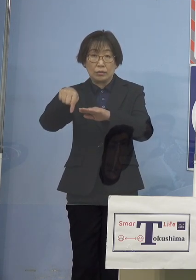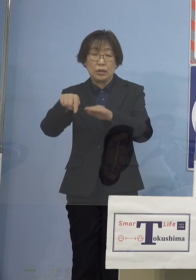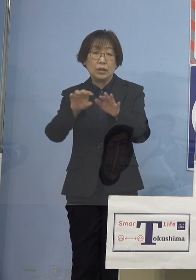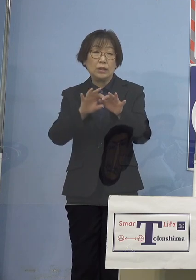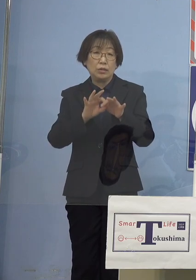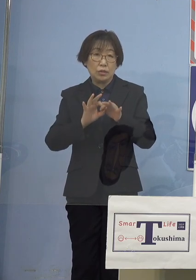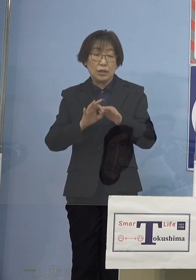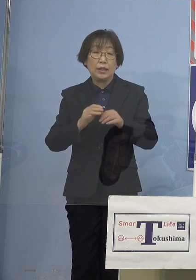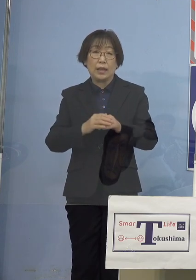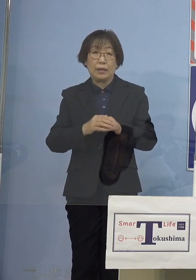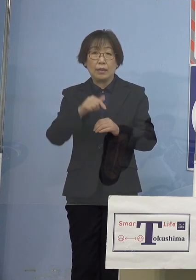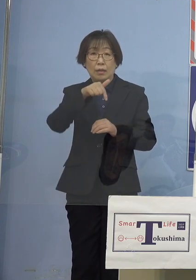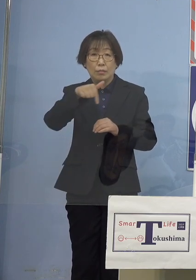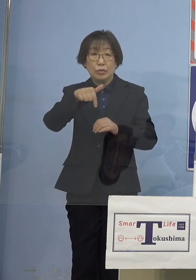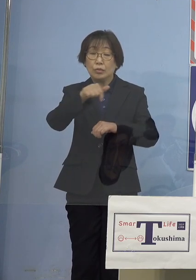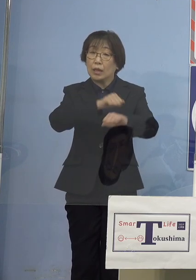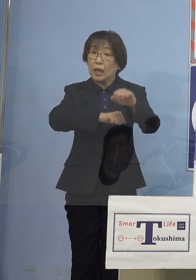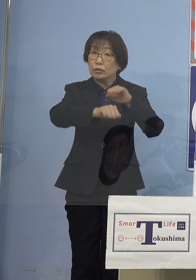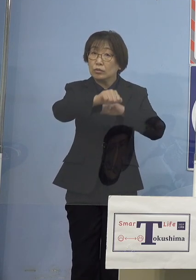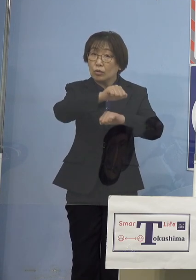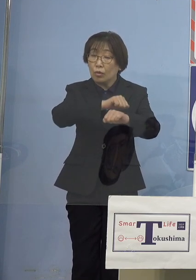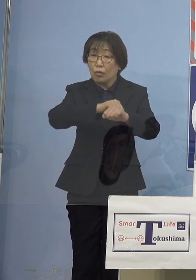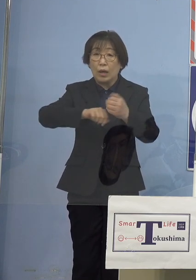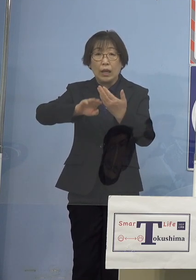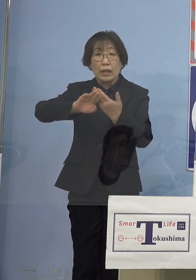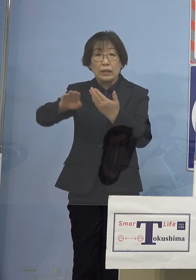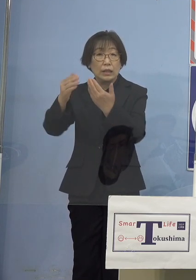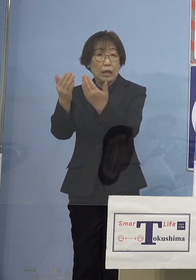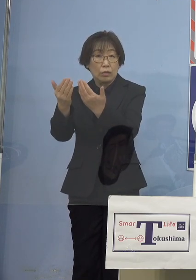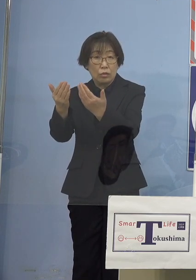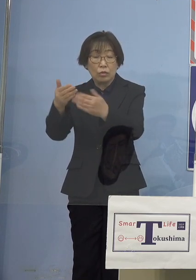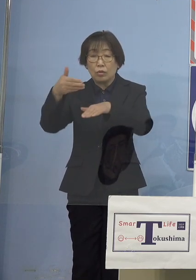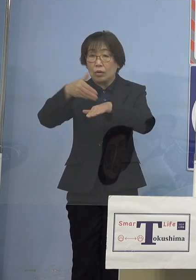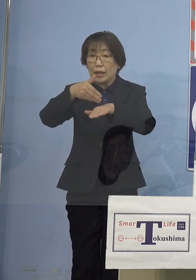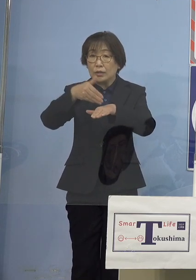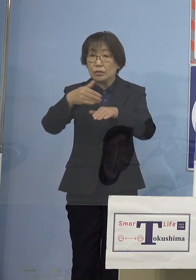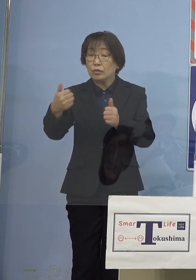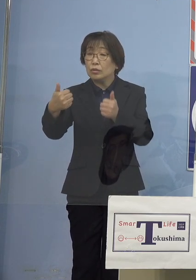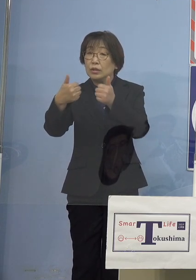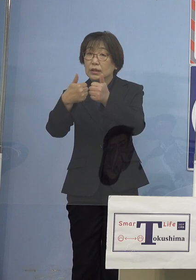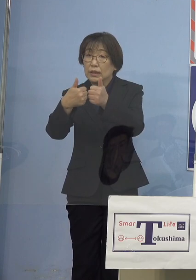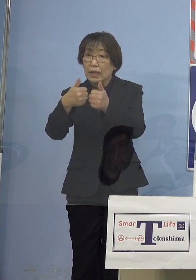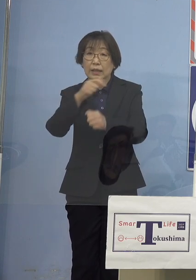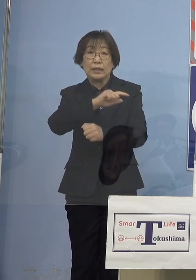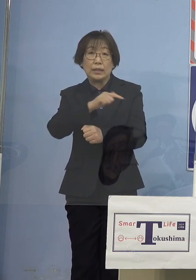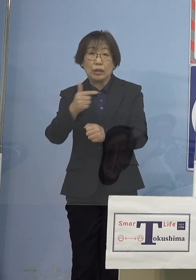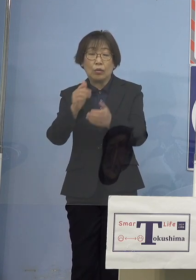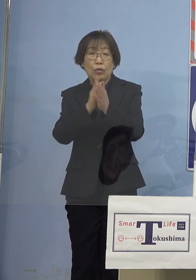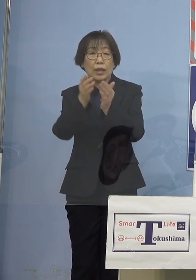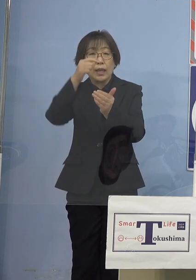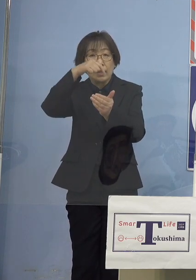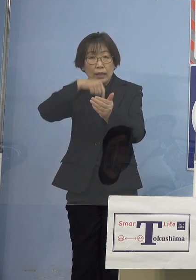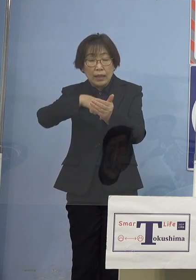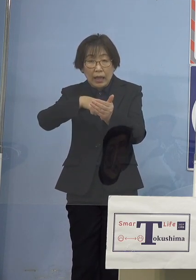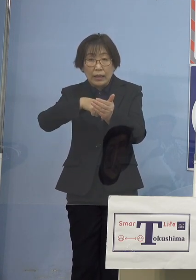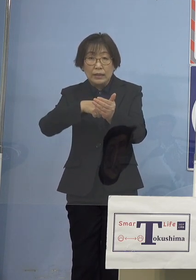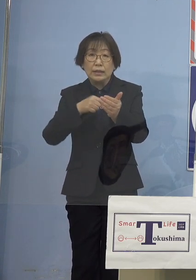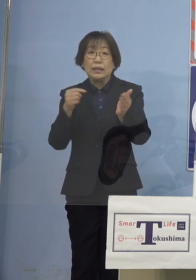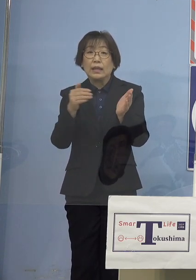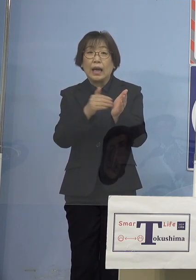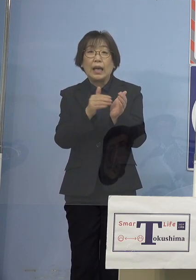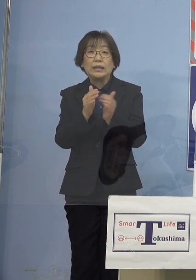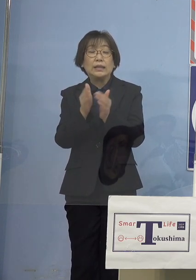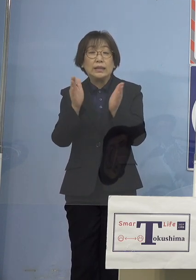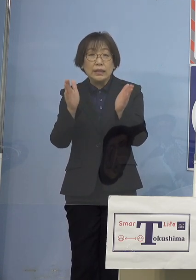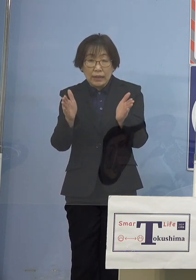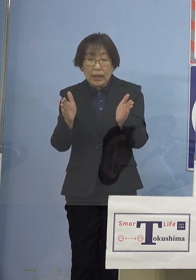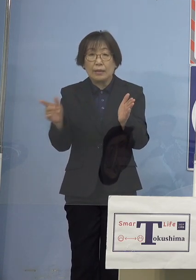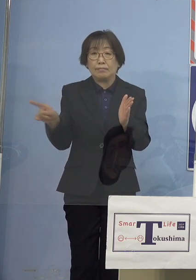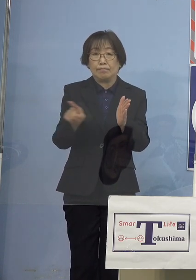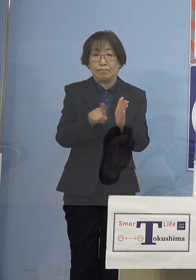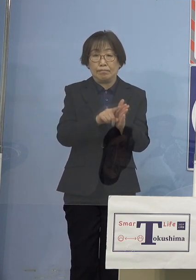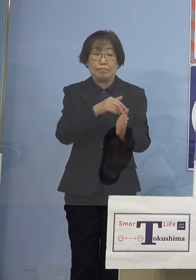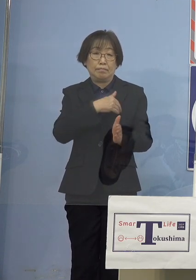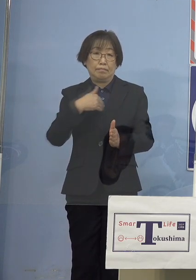部活動につきましては、他校との練習試合などは 県内に限り実施を可能としてきたところでありますが